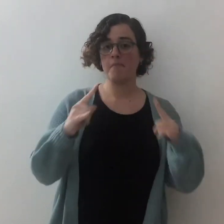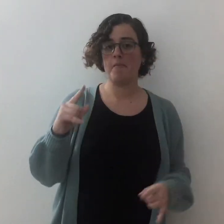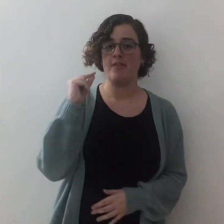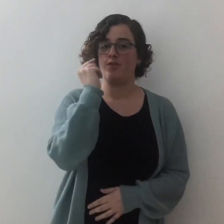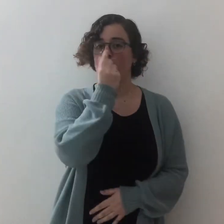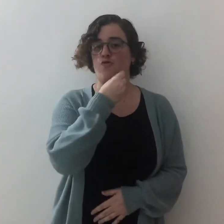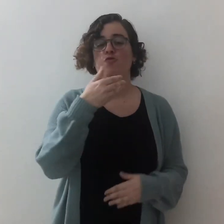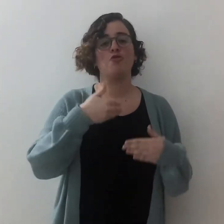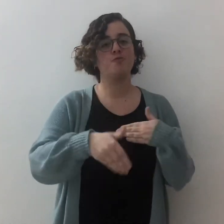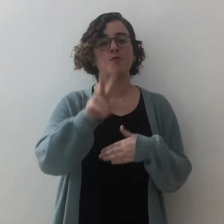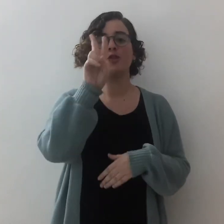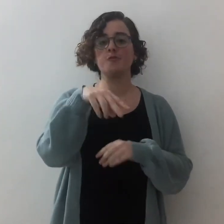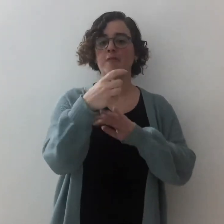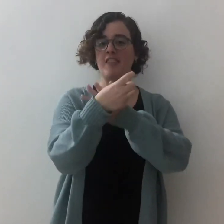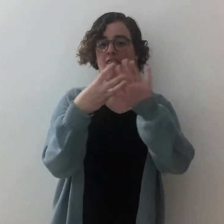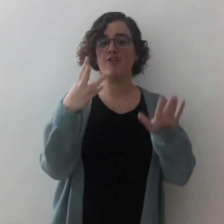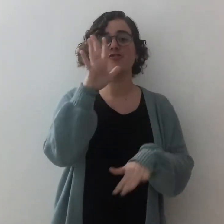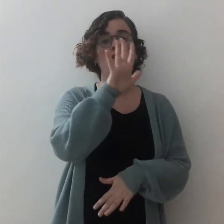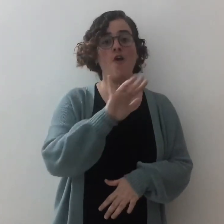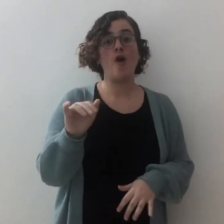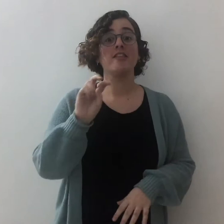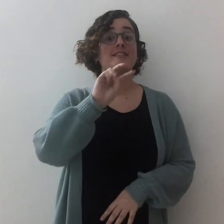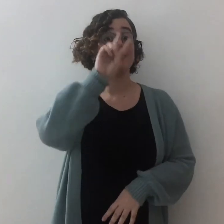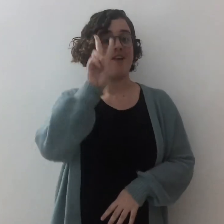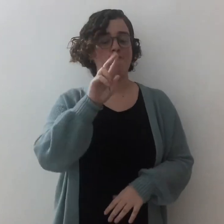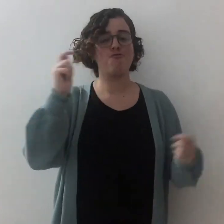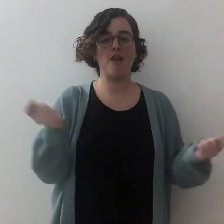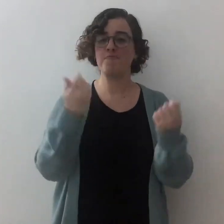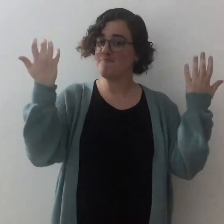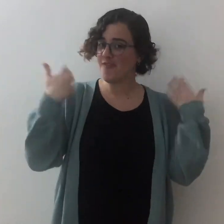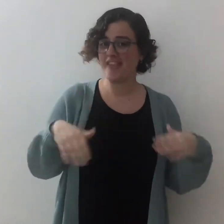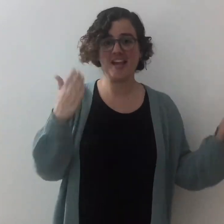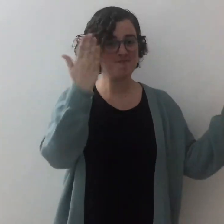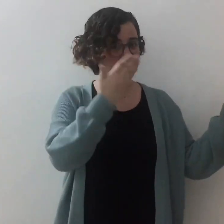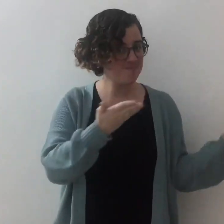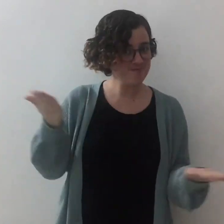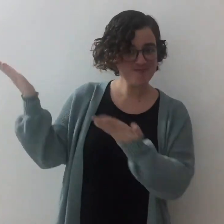Compartimos con vosotres el segundo anuncio del EUDY Junior Camp 2018,